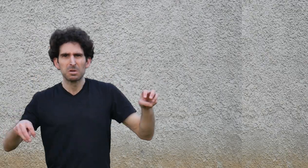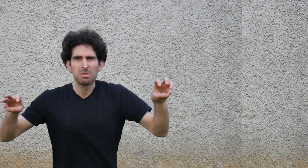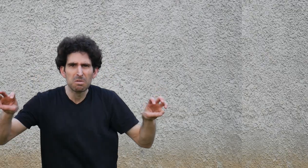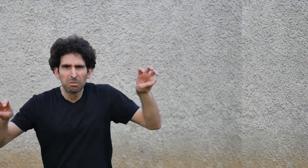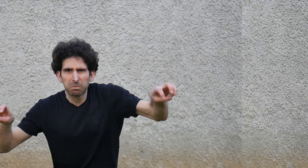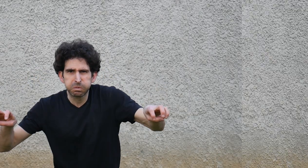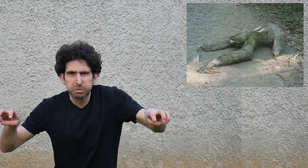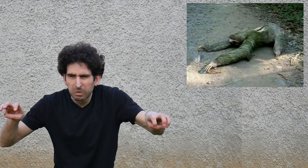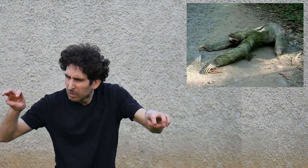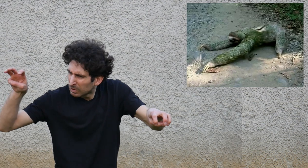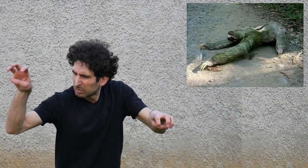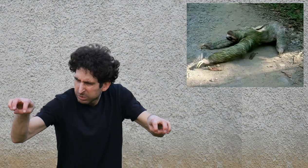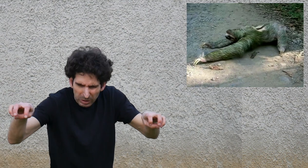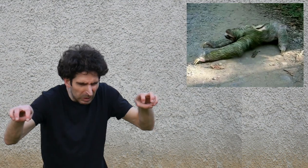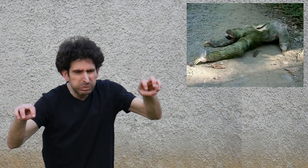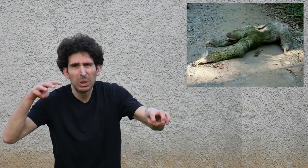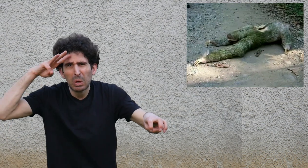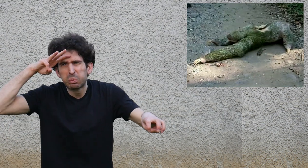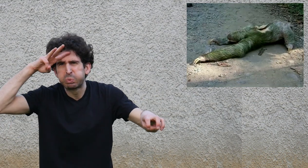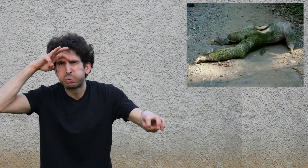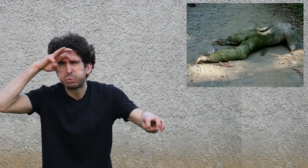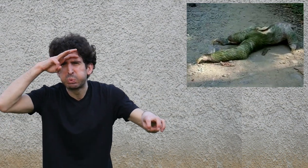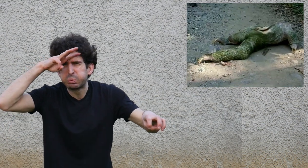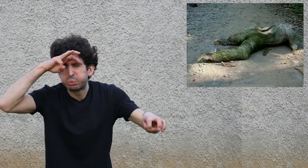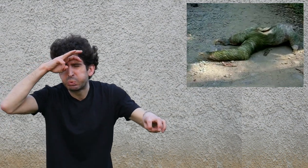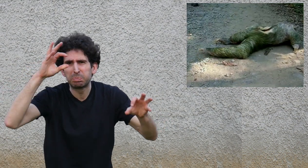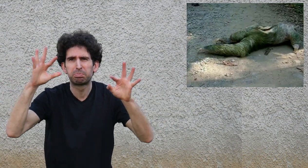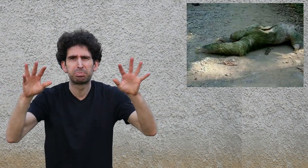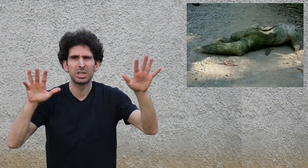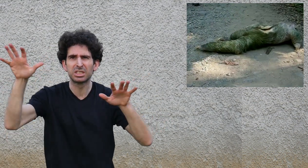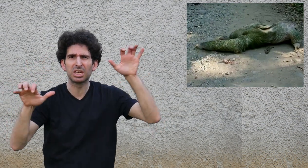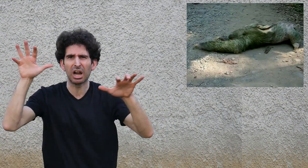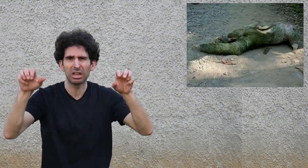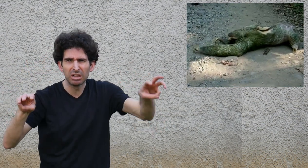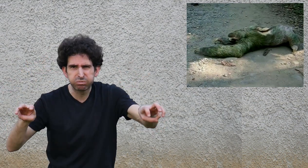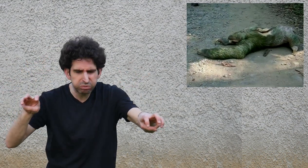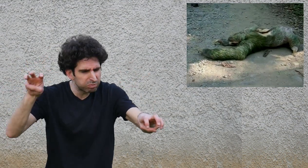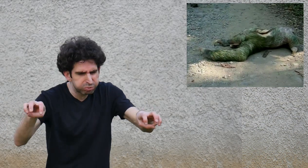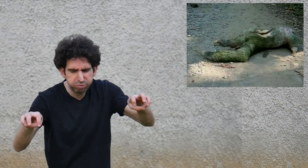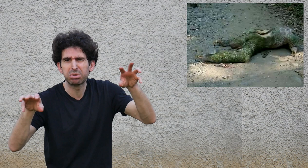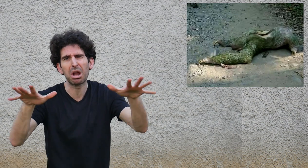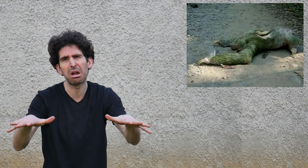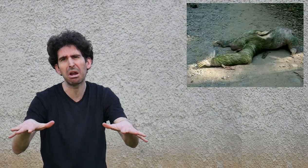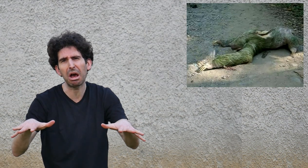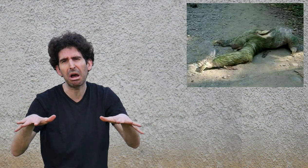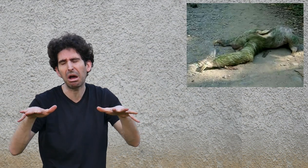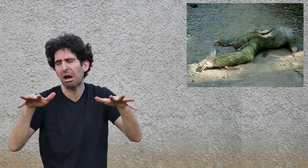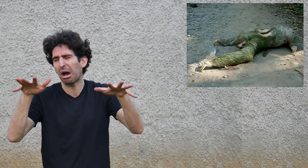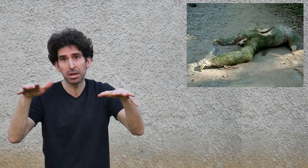Marcher sur le sol équivaut à faire de l'escalade. C'est laborieux et lent.